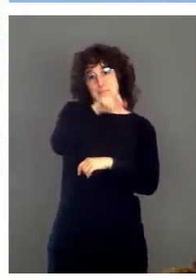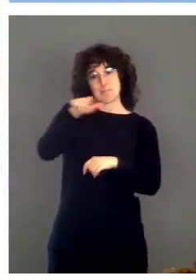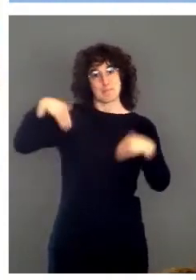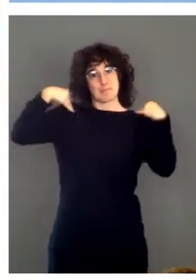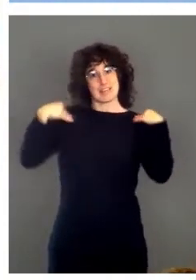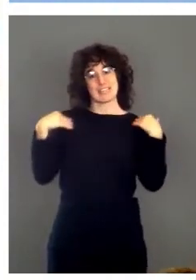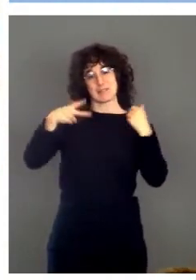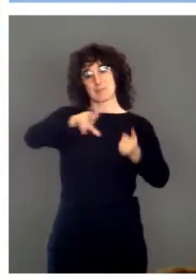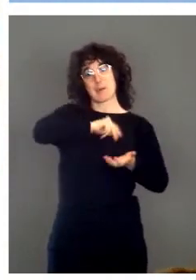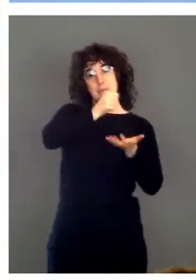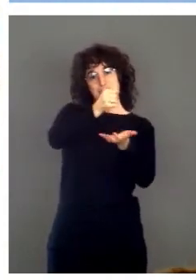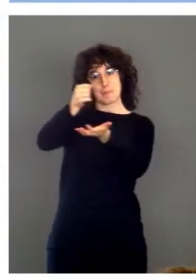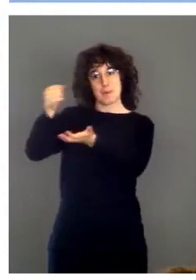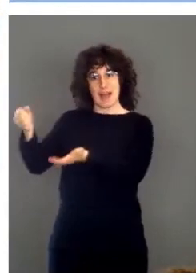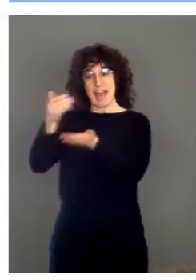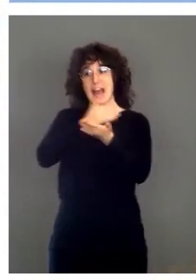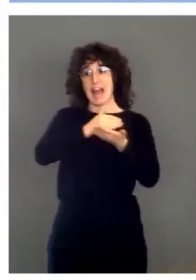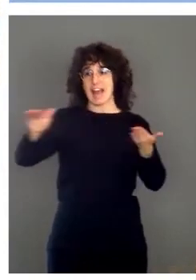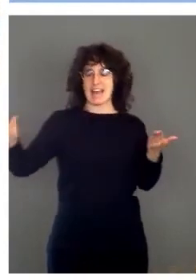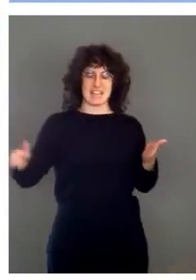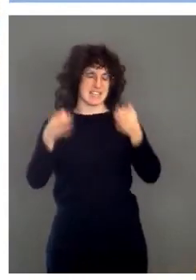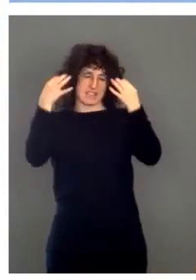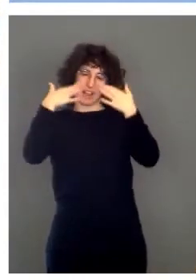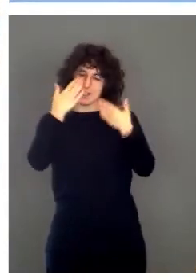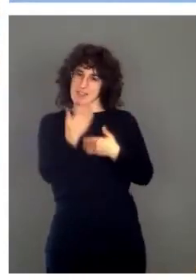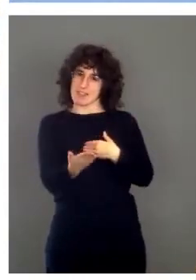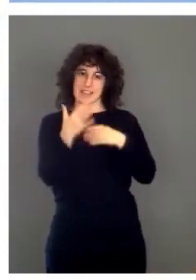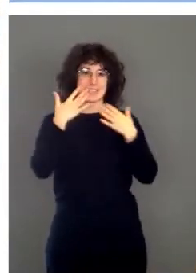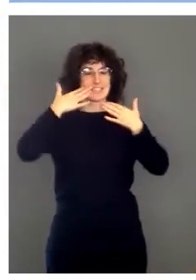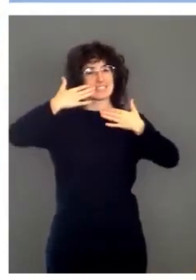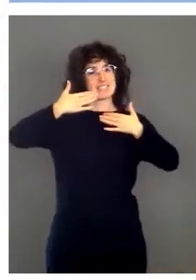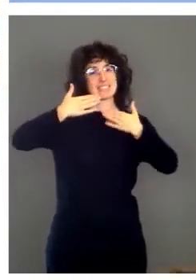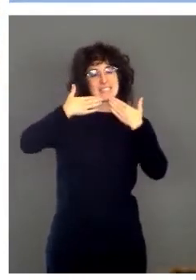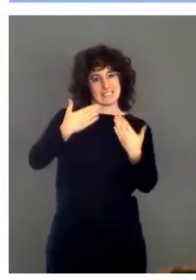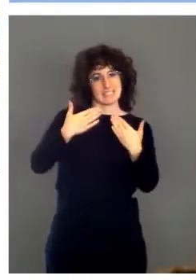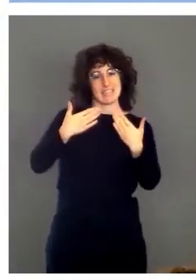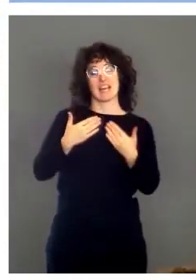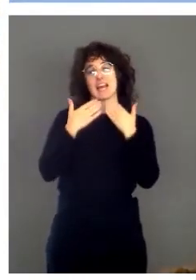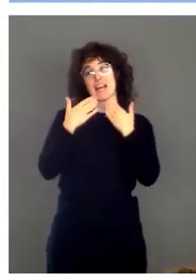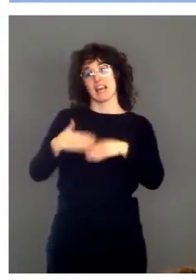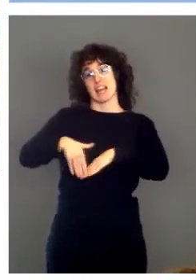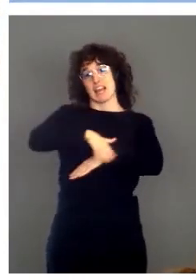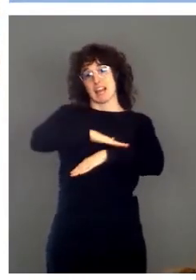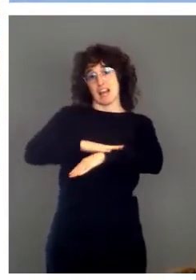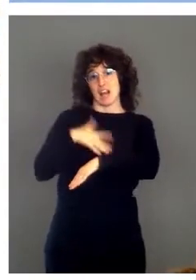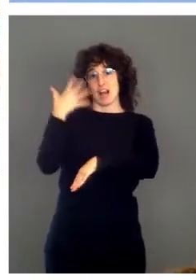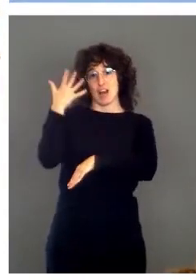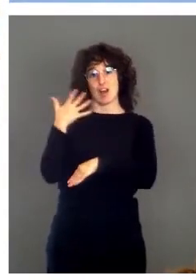de verdad eskerrik asko muchísimas gracias en nombre del Gobierno Y hasta el próximo año y que os vaya muy bien a todos